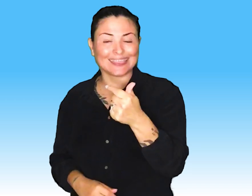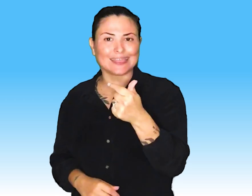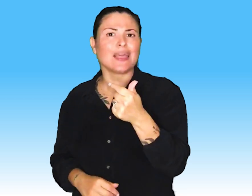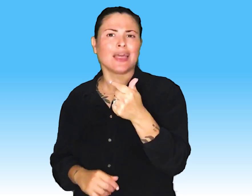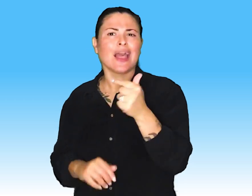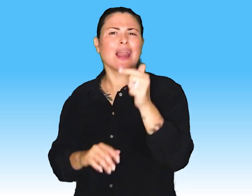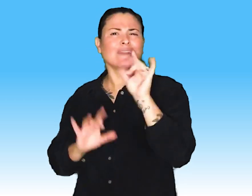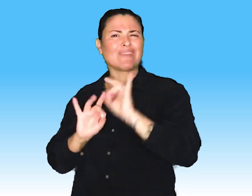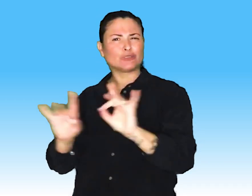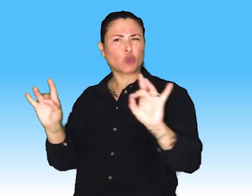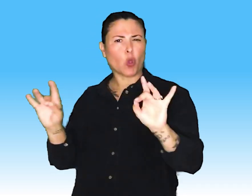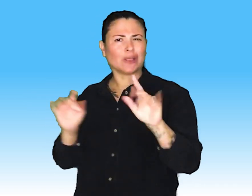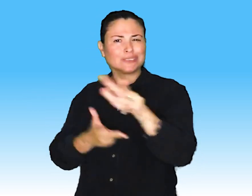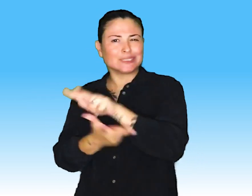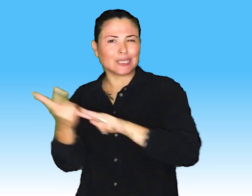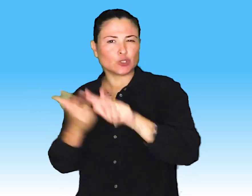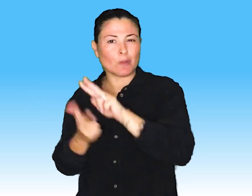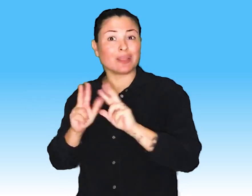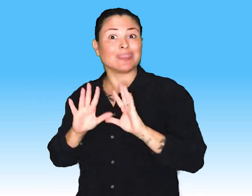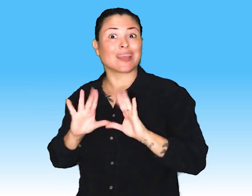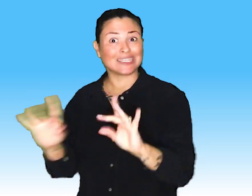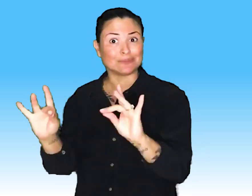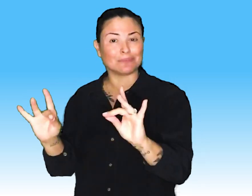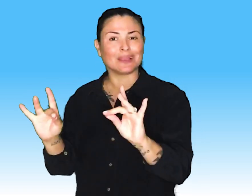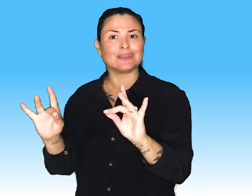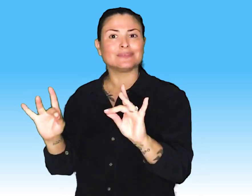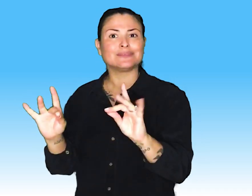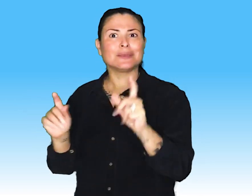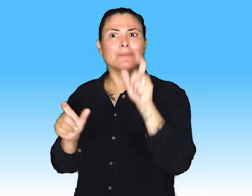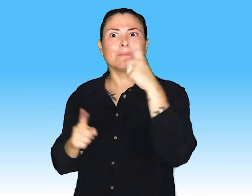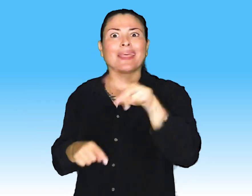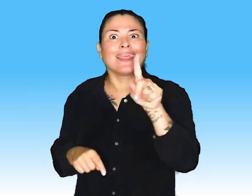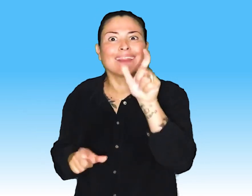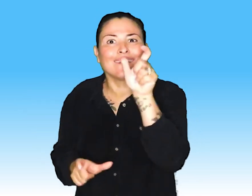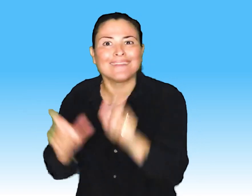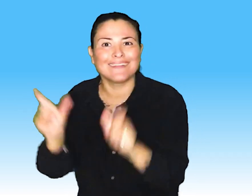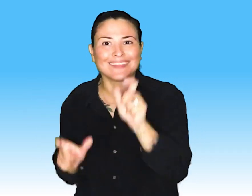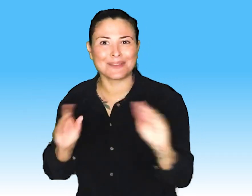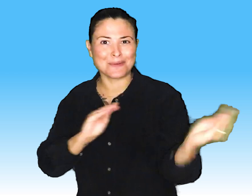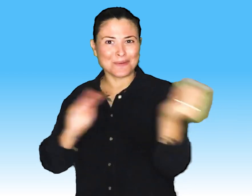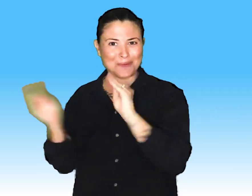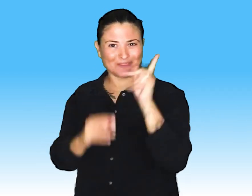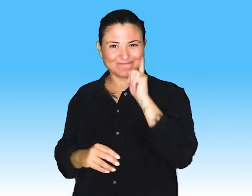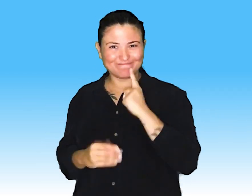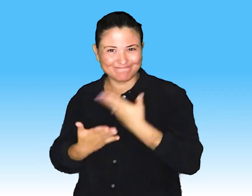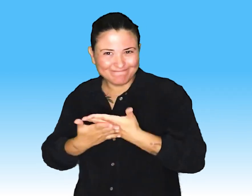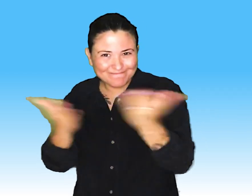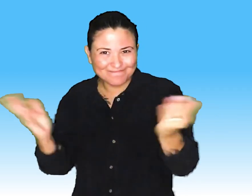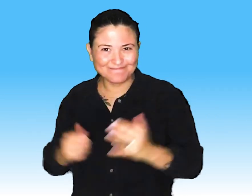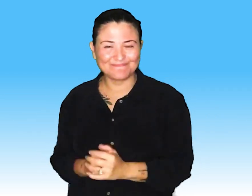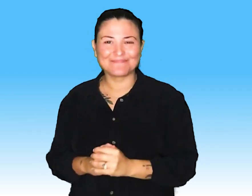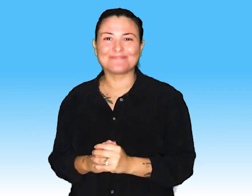Infezioni sessualmente trasmesse - per i giovani e giovanissimi sordi.